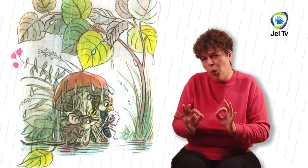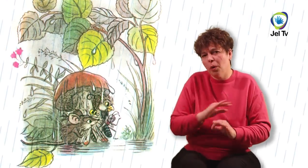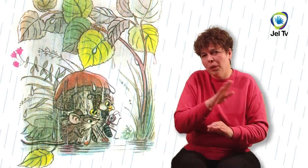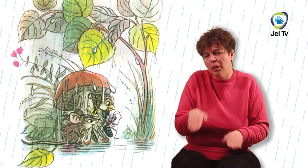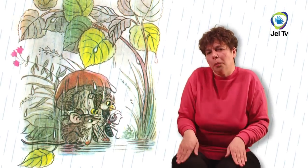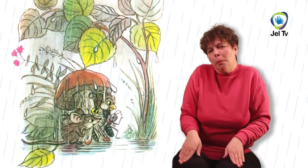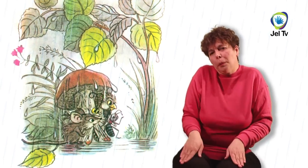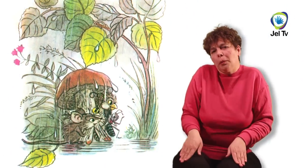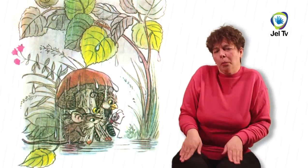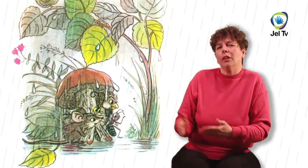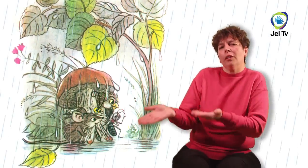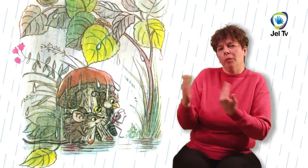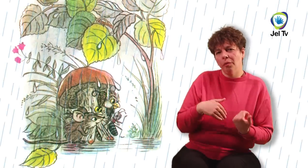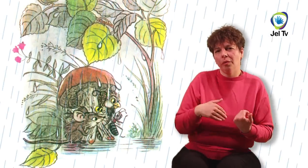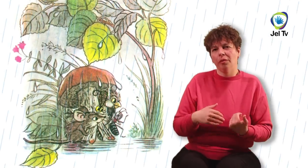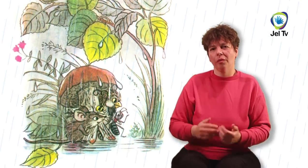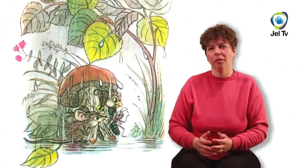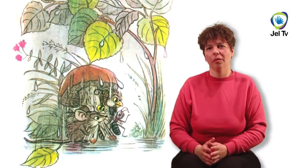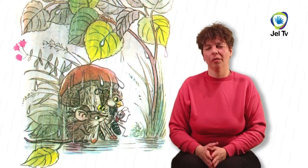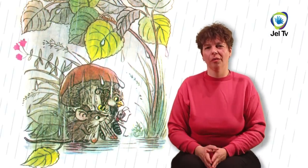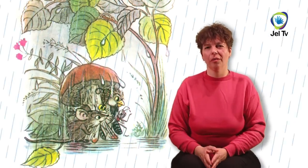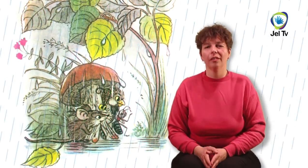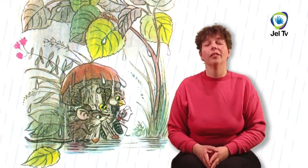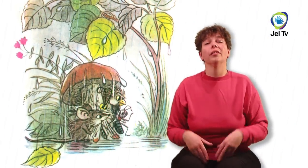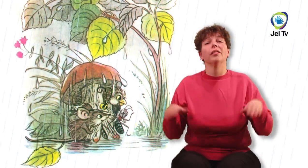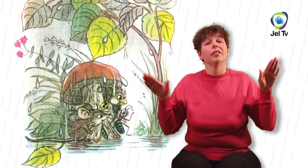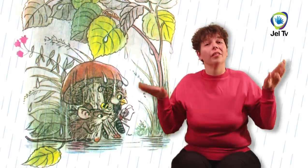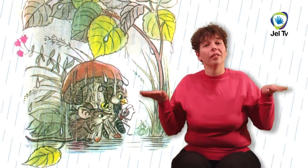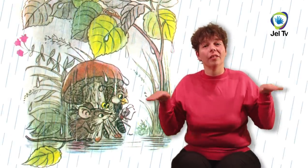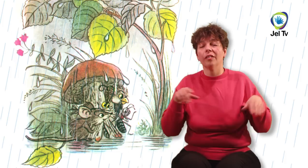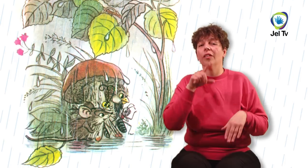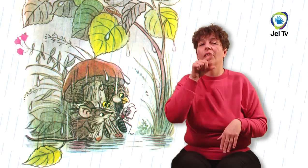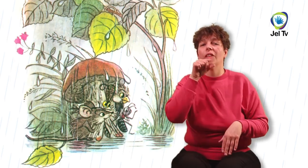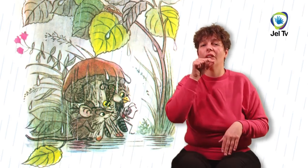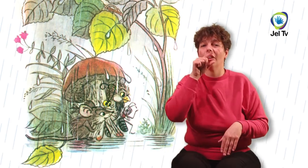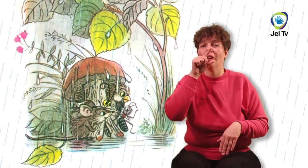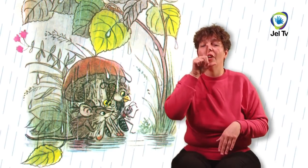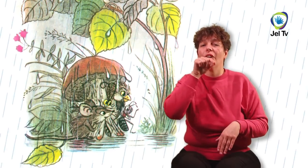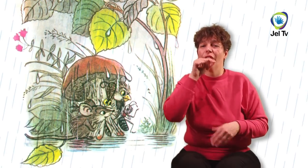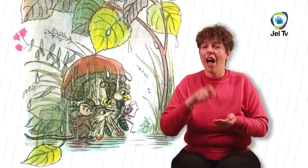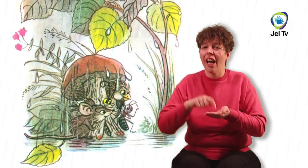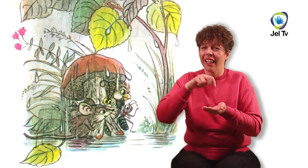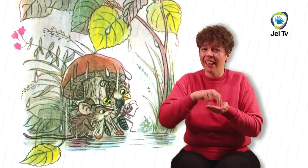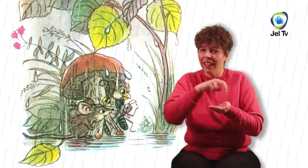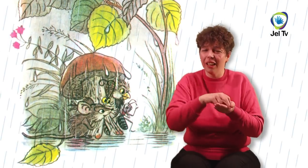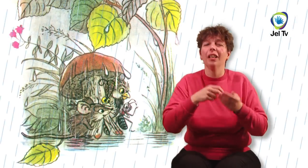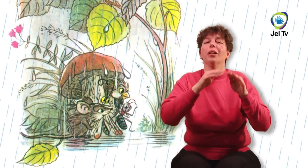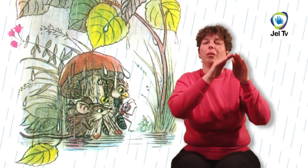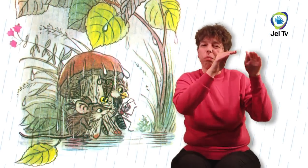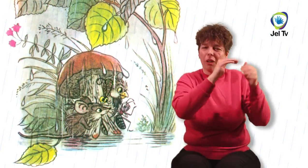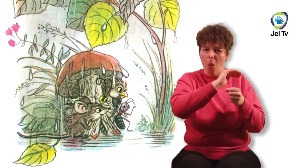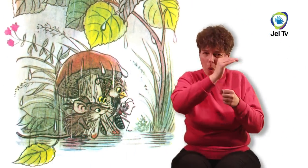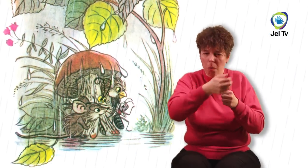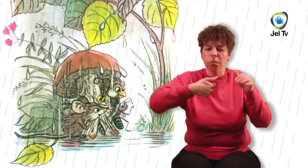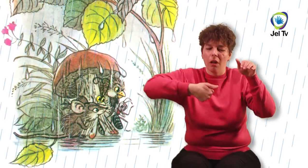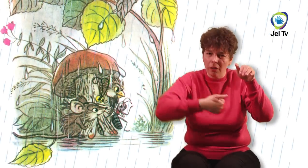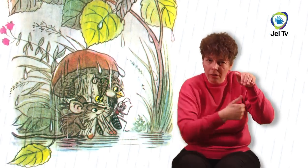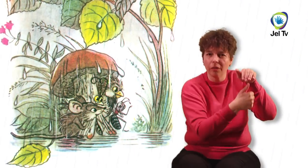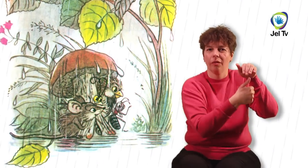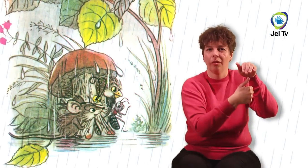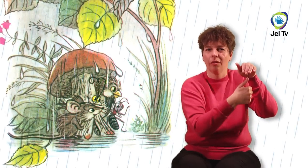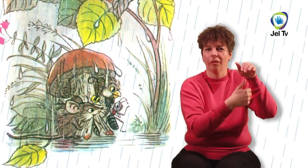Jól van, összehúzódunk! - így jutott hely a verébnek is.